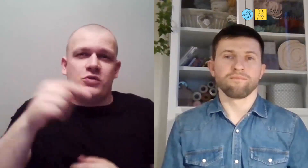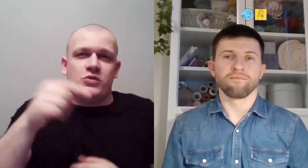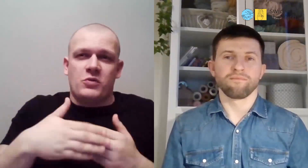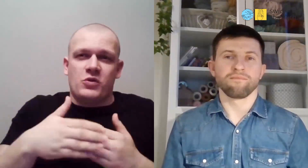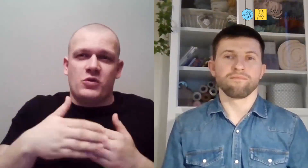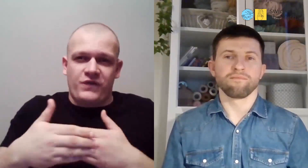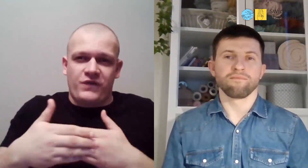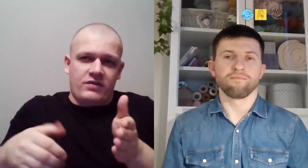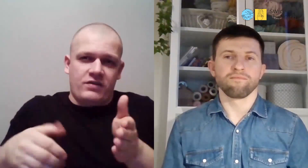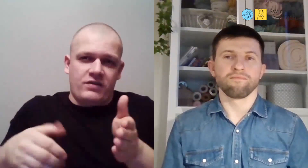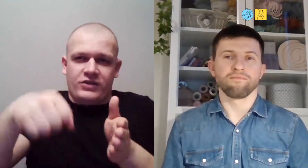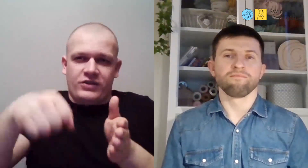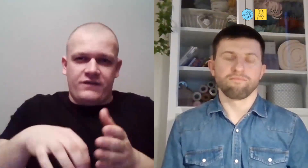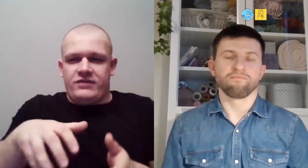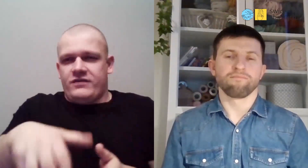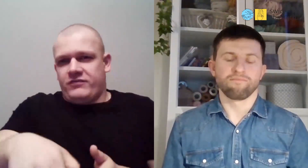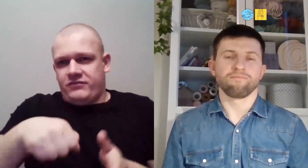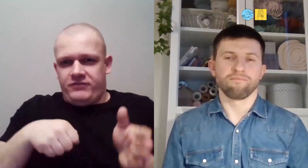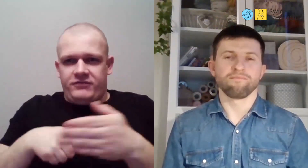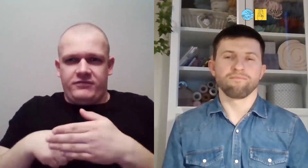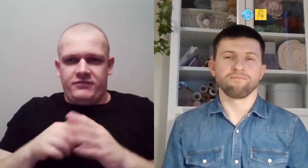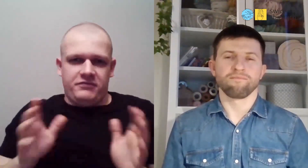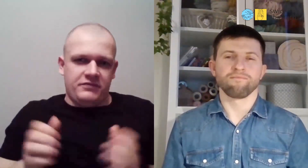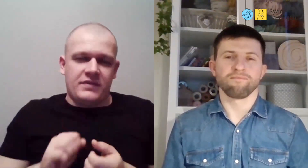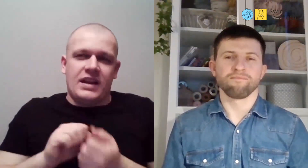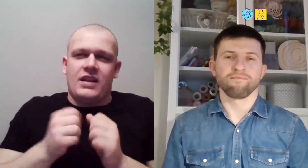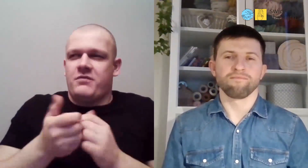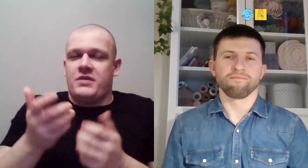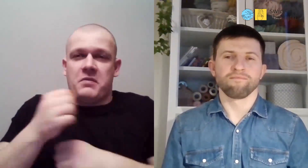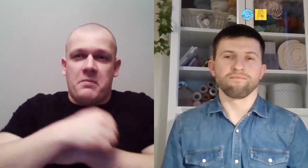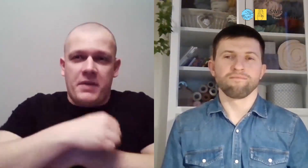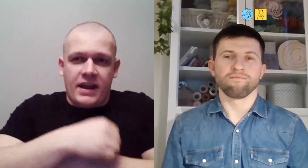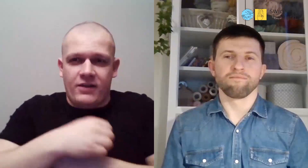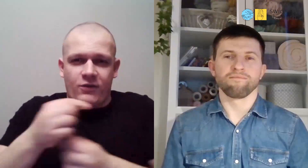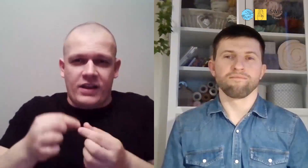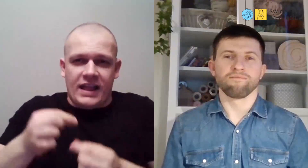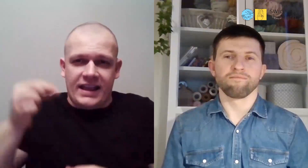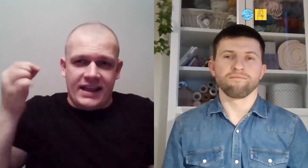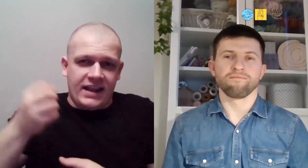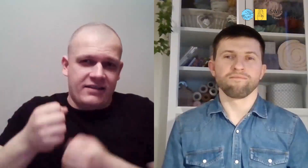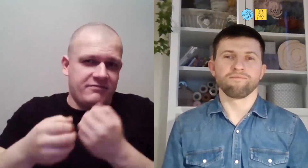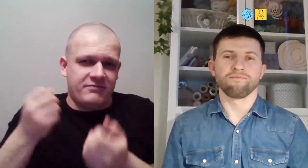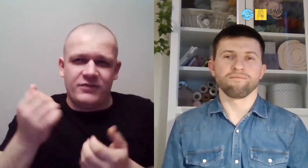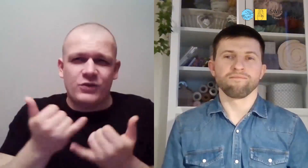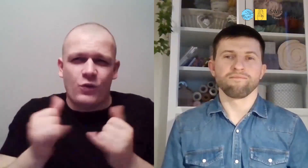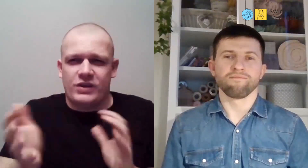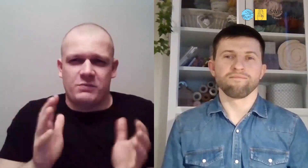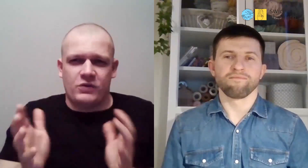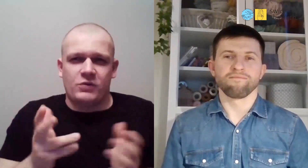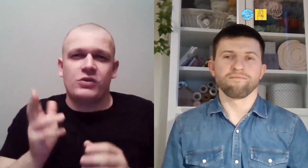Można zakupy podrzucić pod drzwi. Albo na balkonie powiązać sznurek z torbą z zakupami. Są różne sposoby.